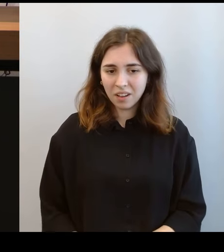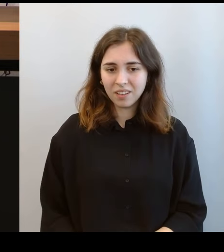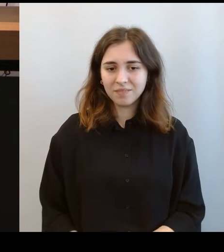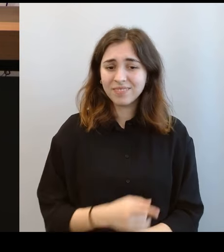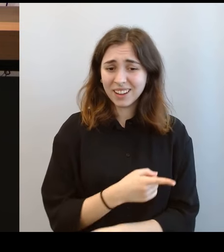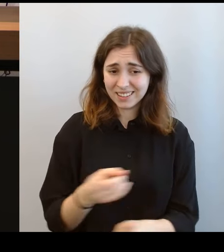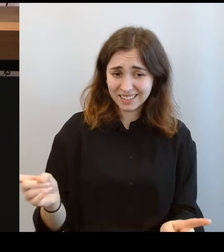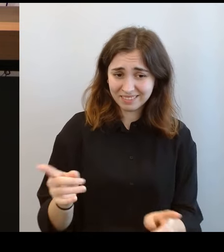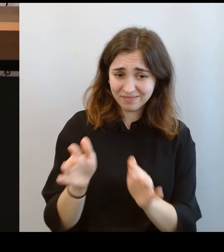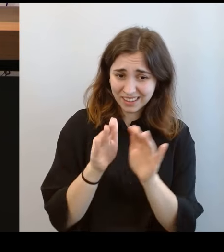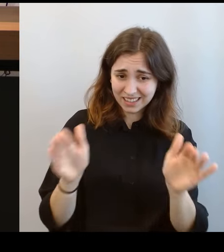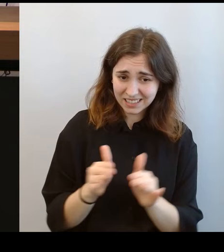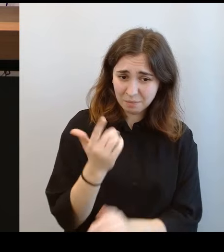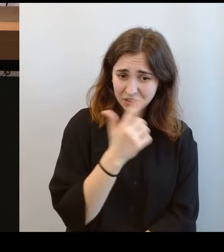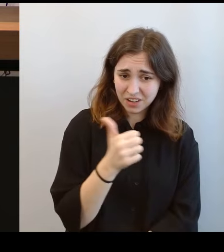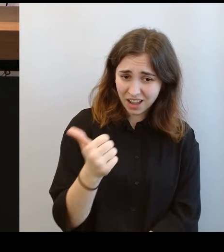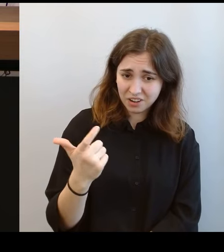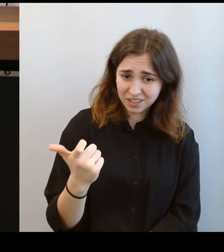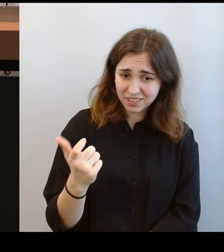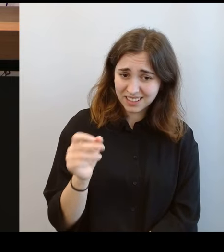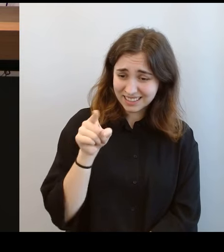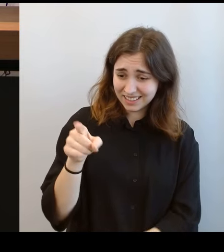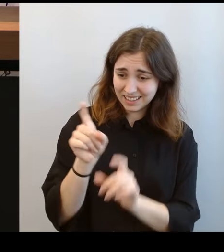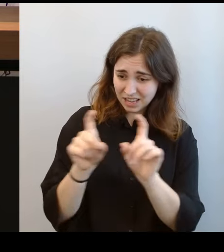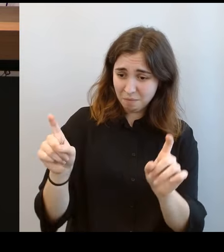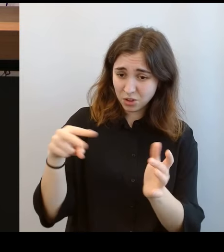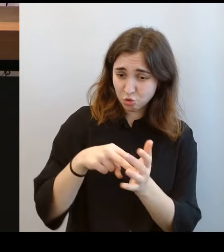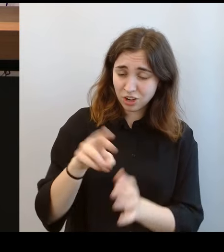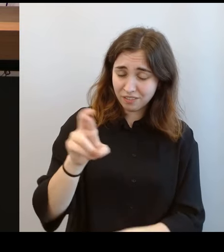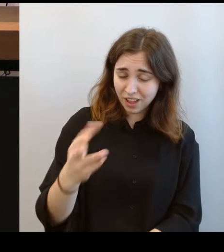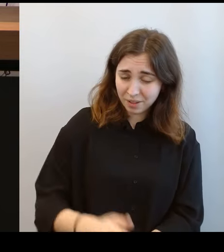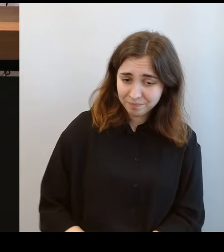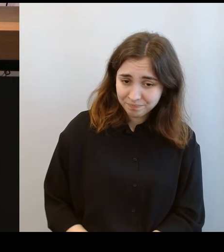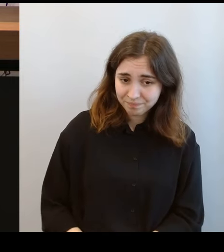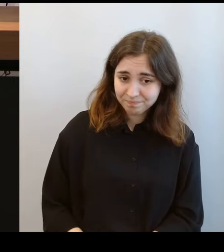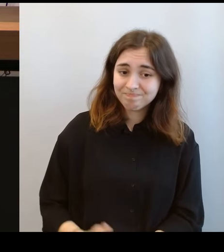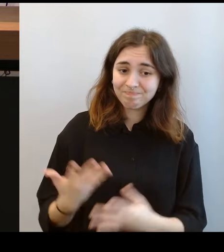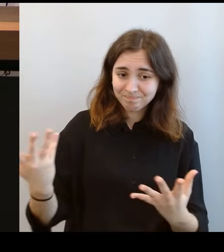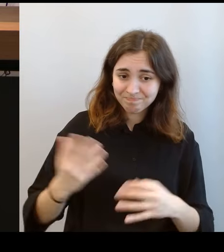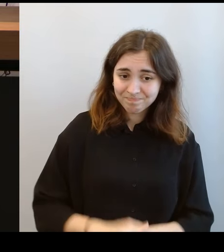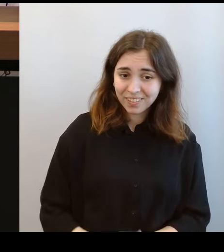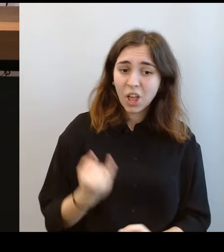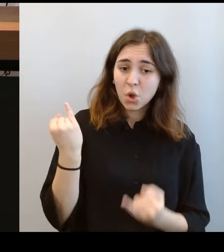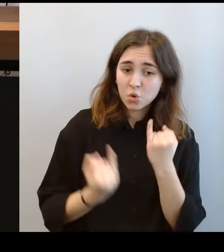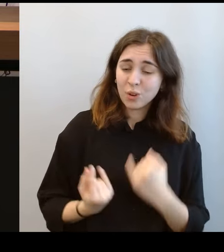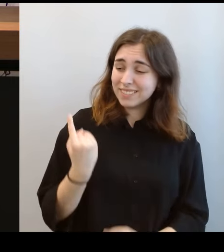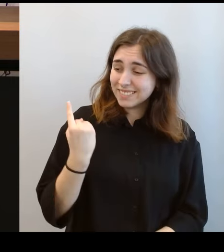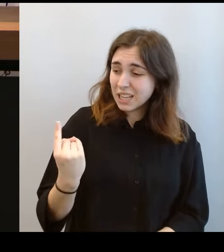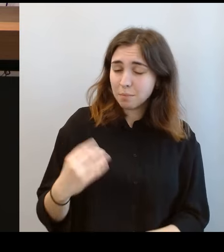für das Thema? Es war die von den Grünen gestellte Gesundheitssenatorin. Und wer war zuständig für